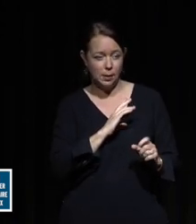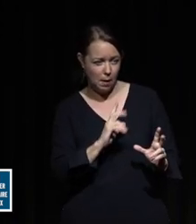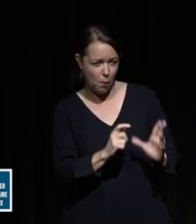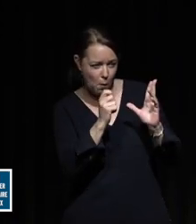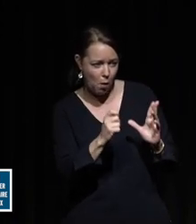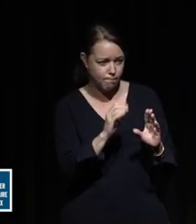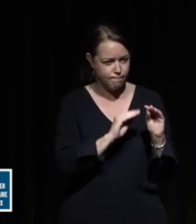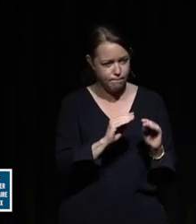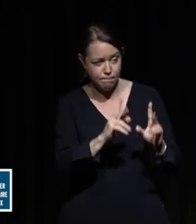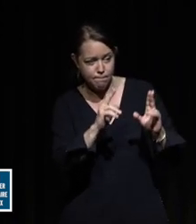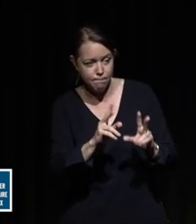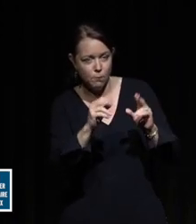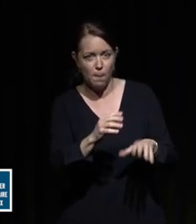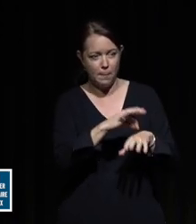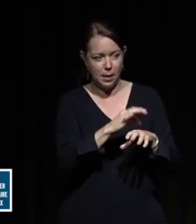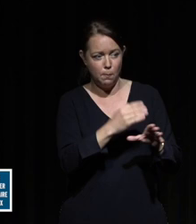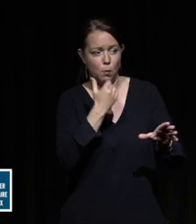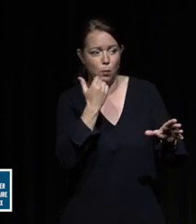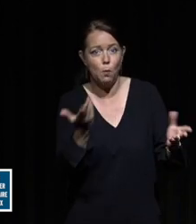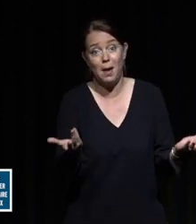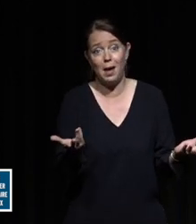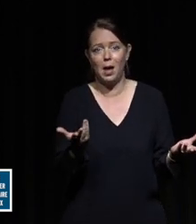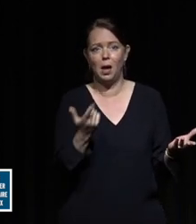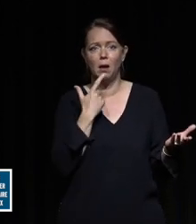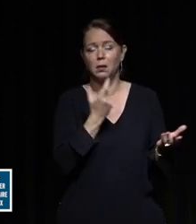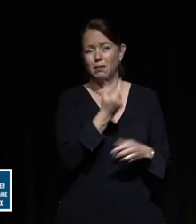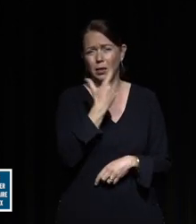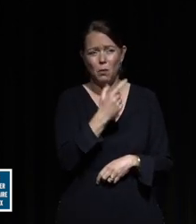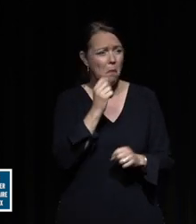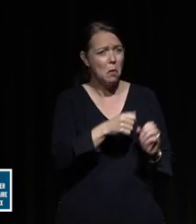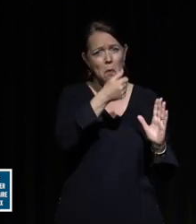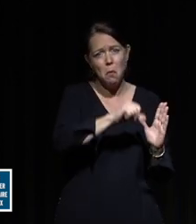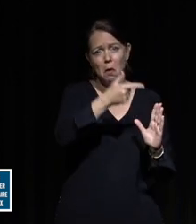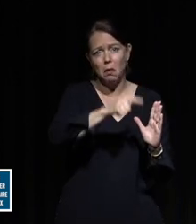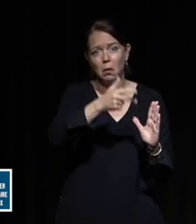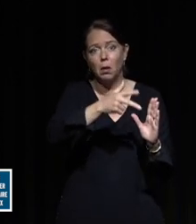arrange mais sinon je vais maintenir le traitement pendant des mois voire des années et les femmes